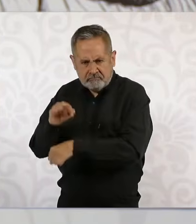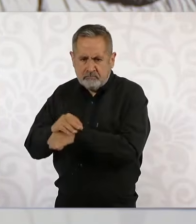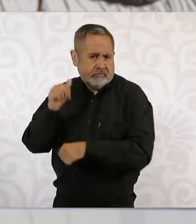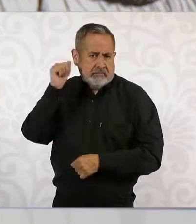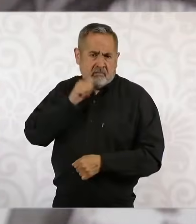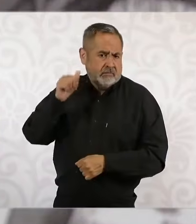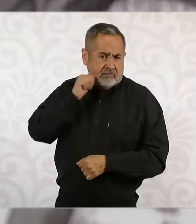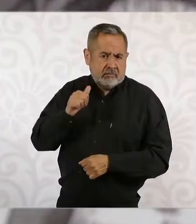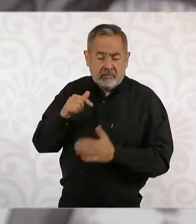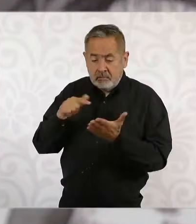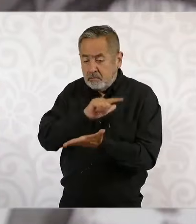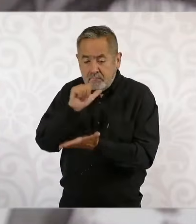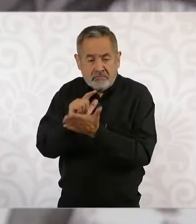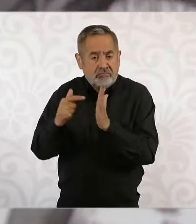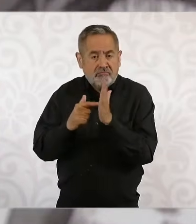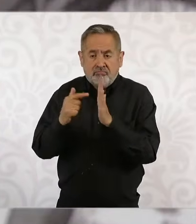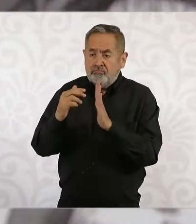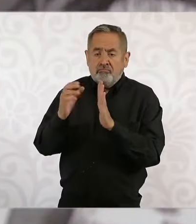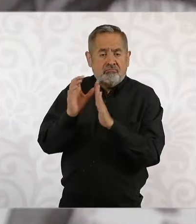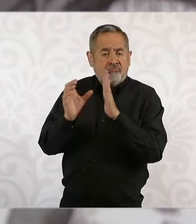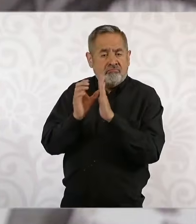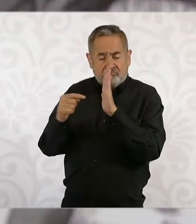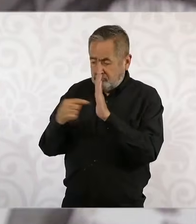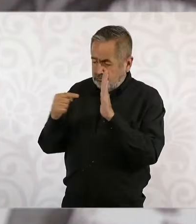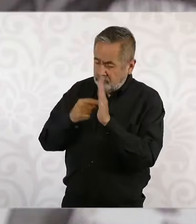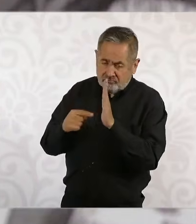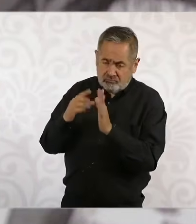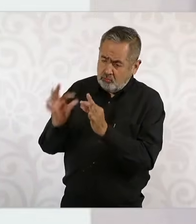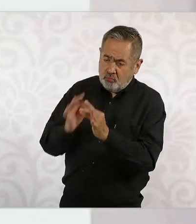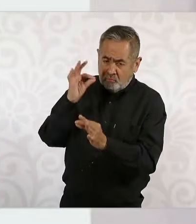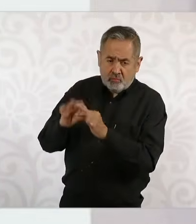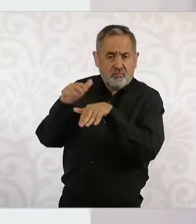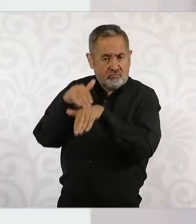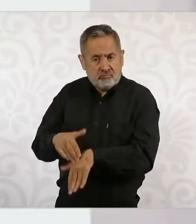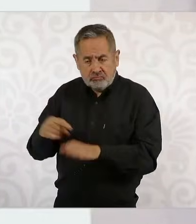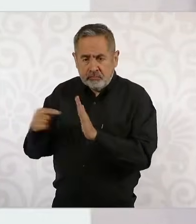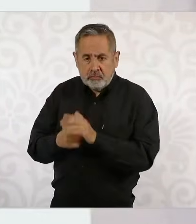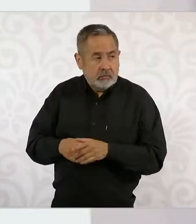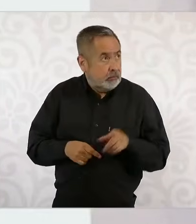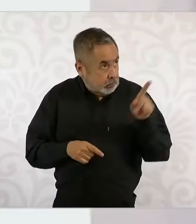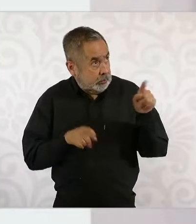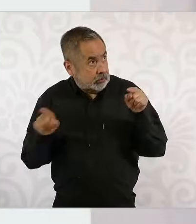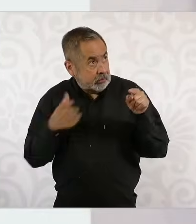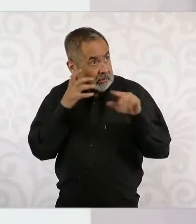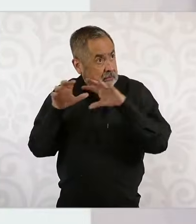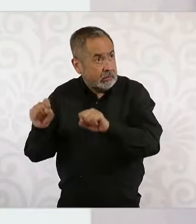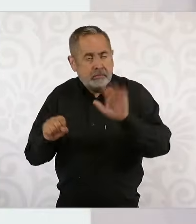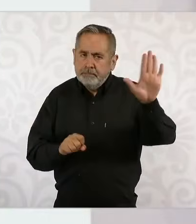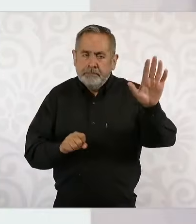el cumplimiento de la ley, vamos a solicitar pruebas cuando se presente una situación como la